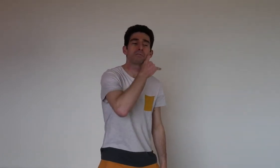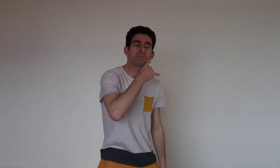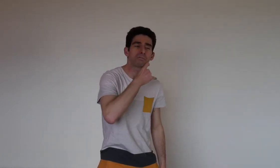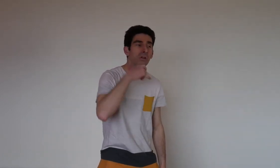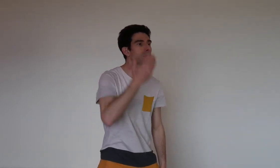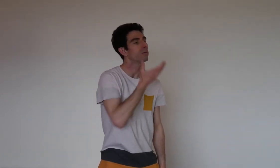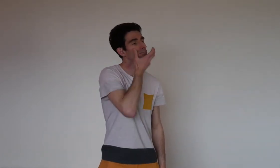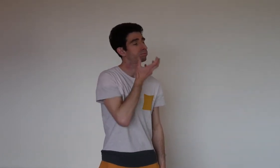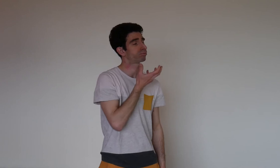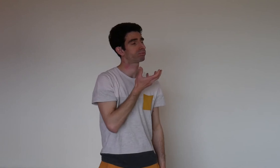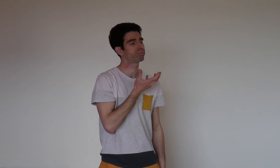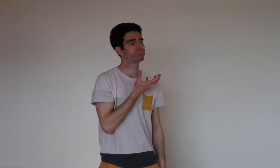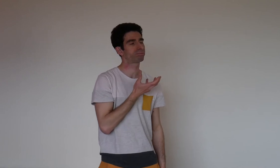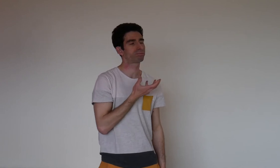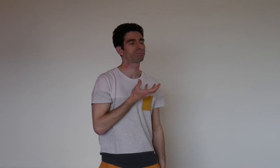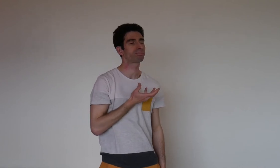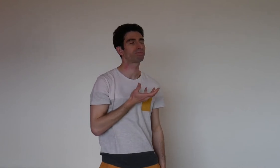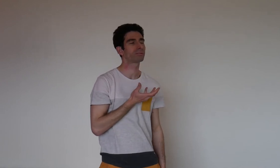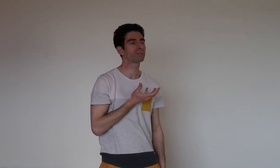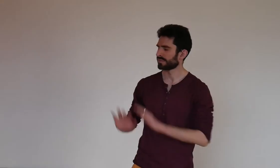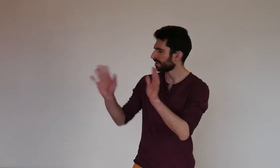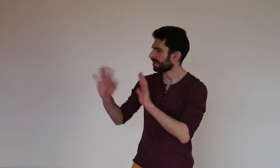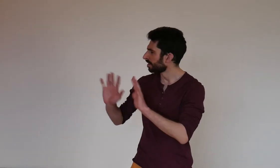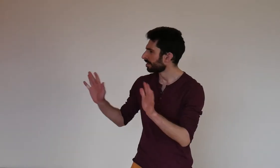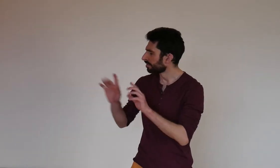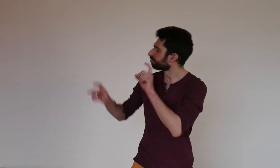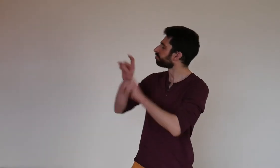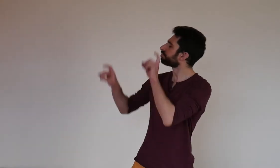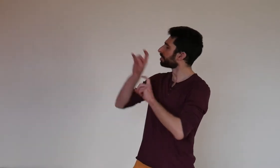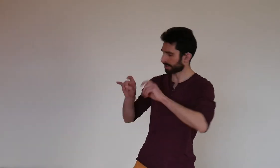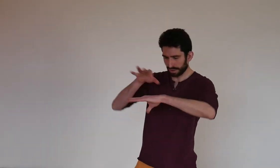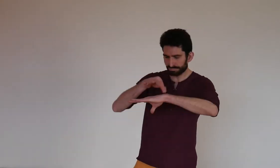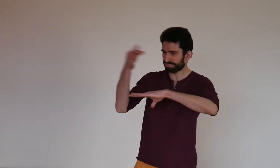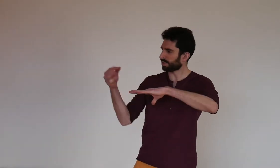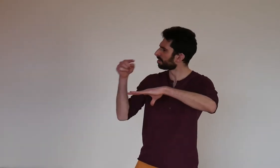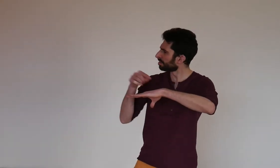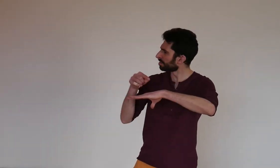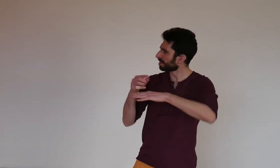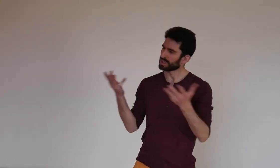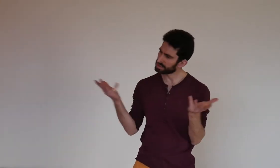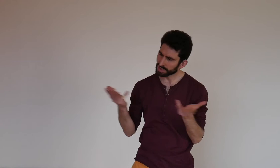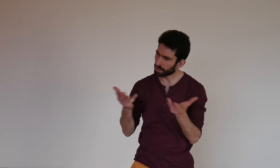pour obtenir une barbe fournie. Non, non. Revenons en arrière. Déjà, un poil c'est quoi ?